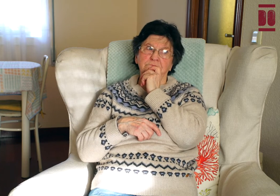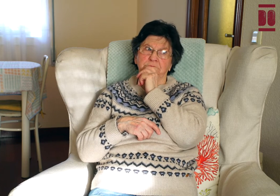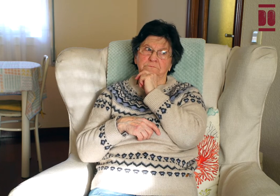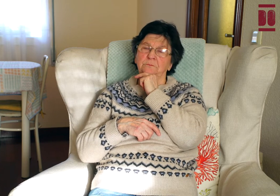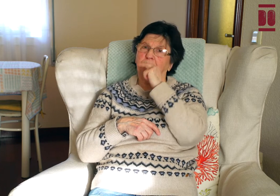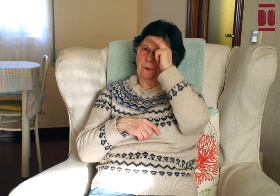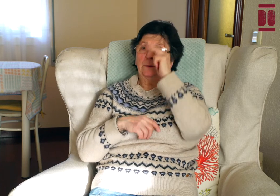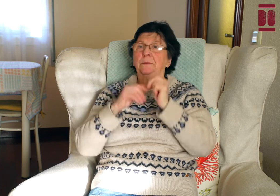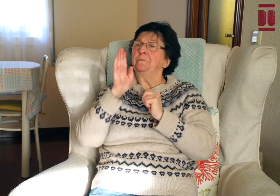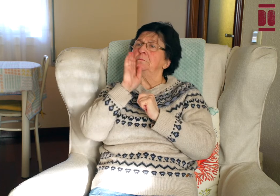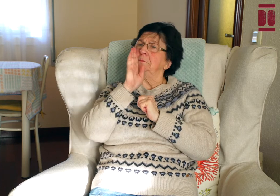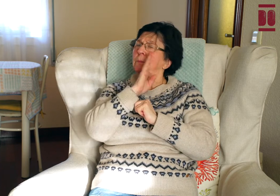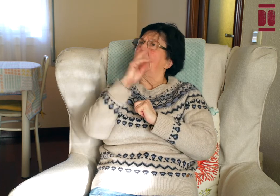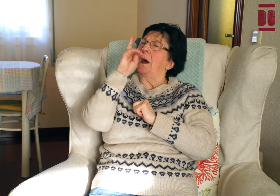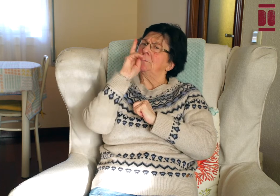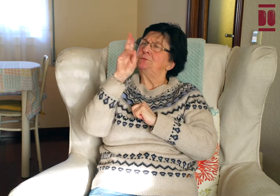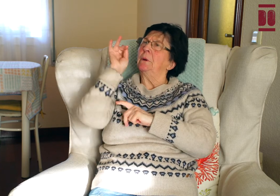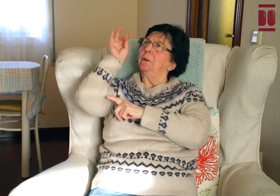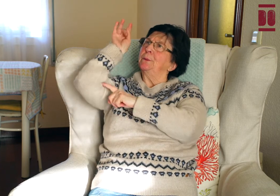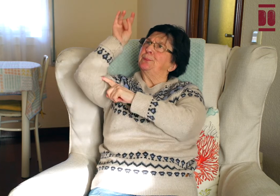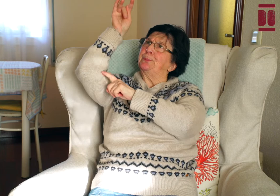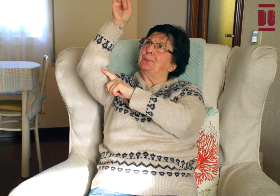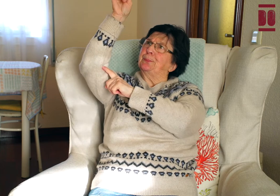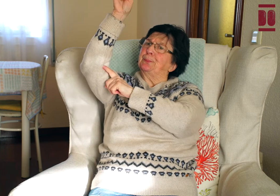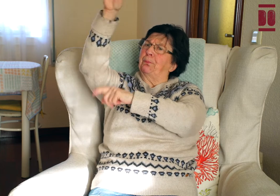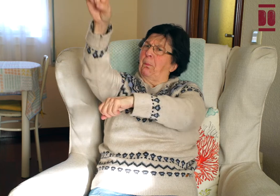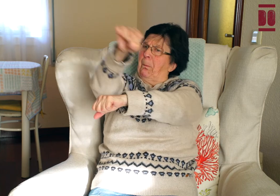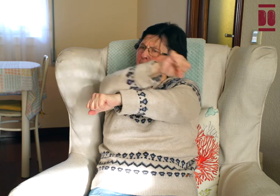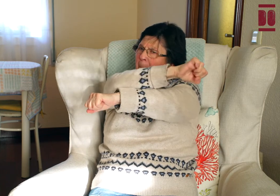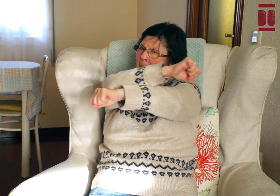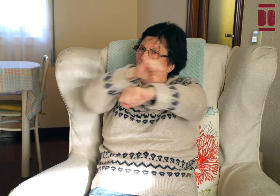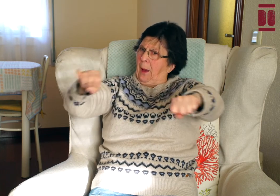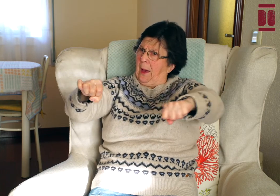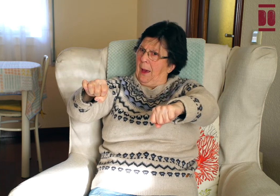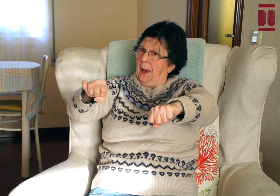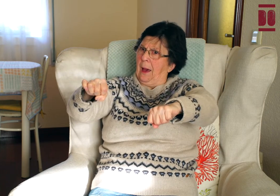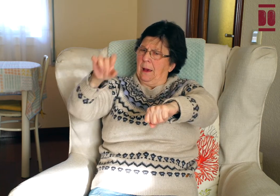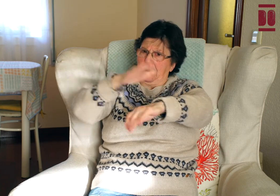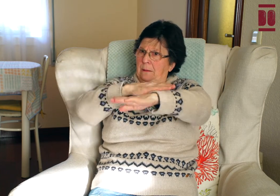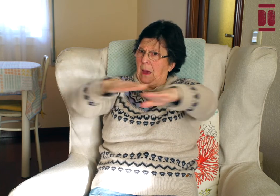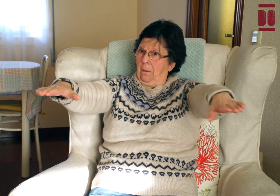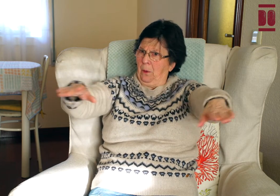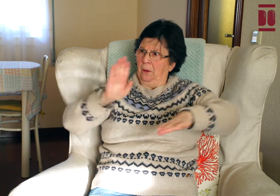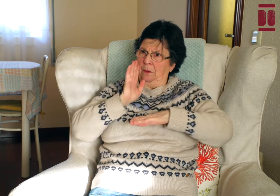Mi abuela materna vio como pasaba un avión y lanzaba una bomba en el terreno cercano a casa.